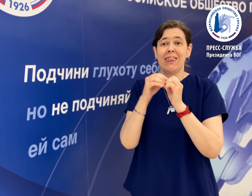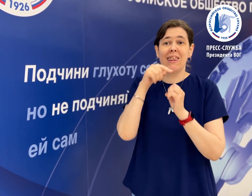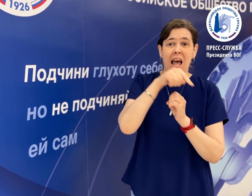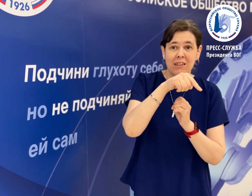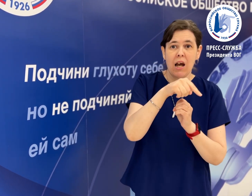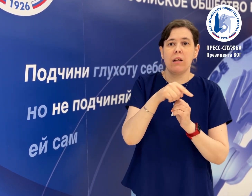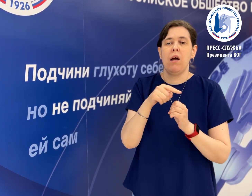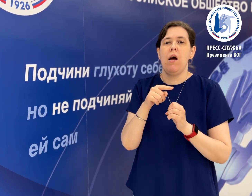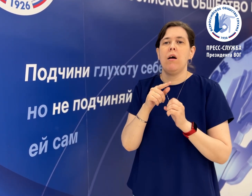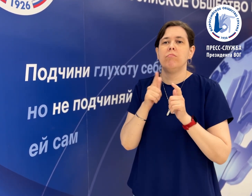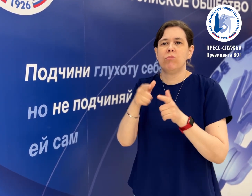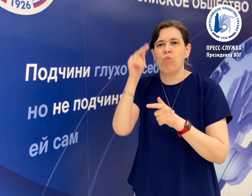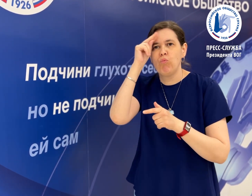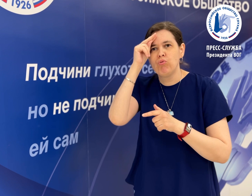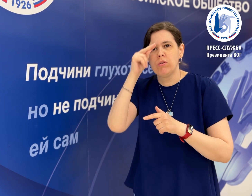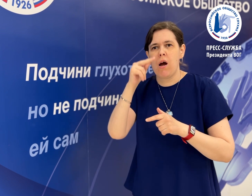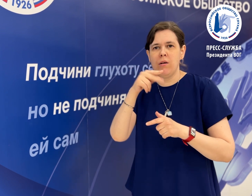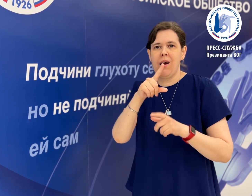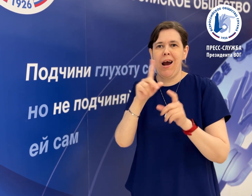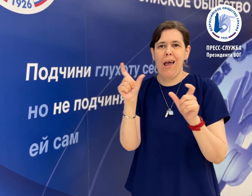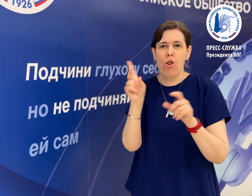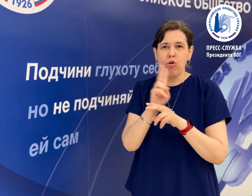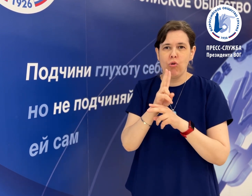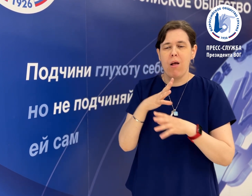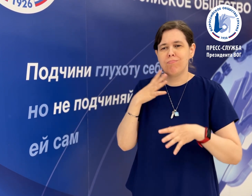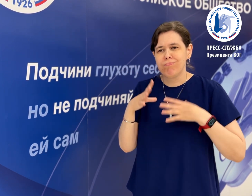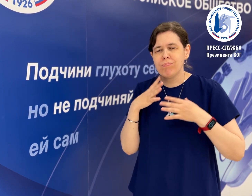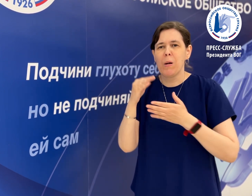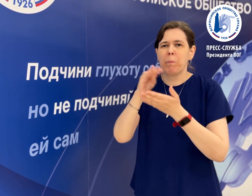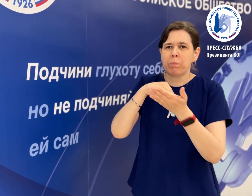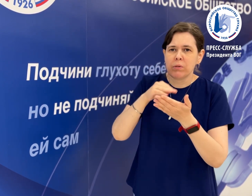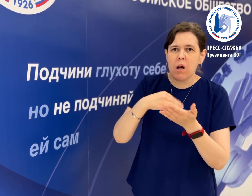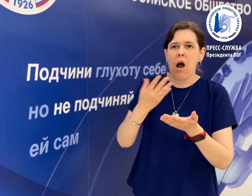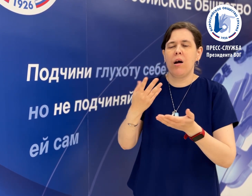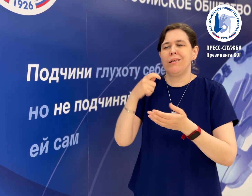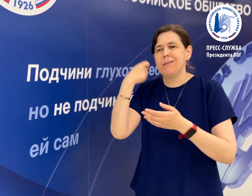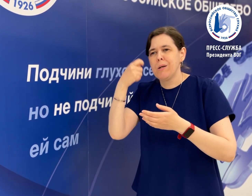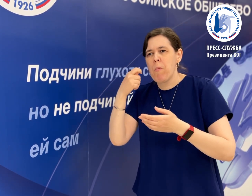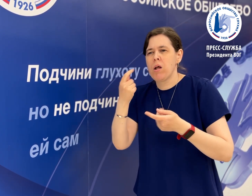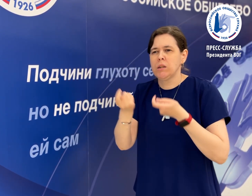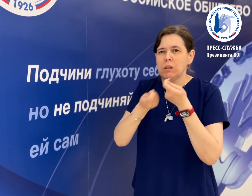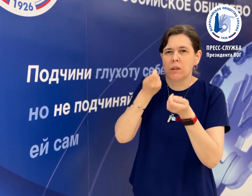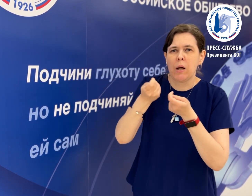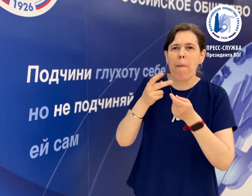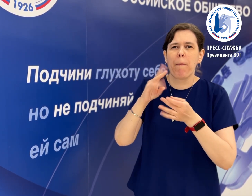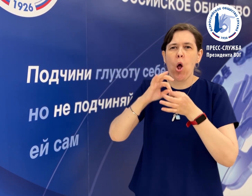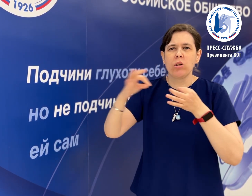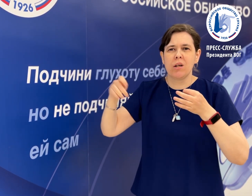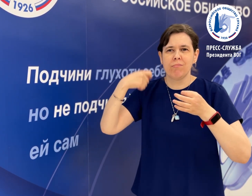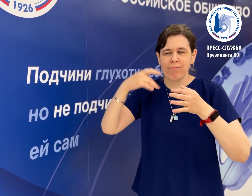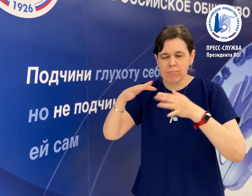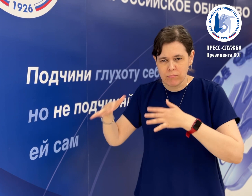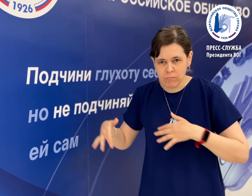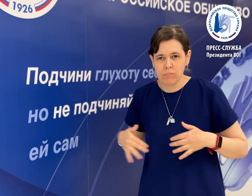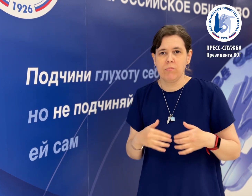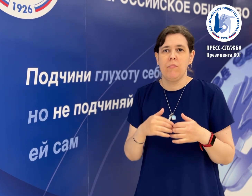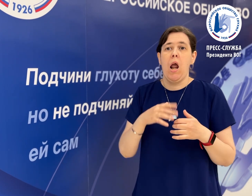Все эти 10 участников были отправлены в киношколу учиться писать сценарий, снимать, изучать все нюансы и погружаться в производственный кинопроцесс.